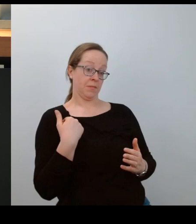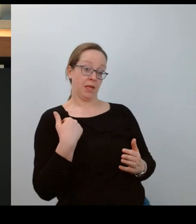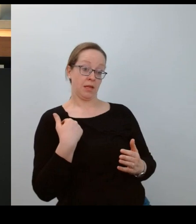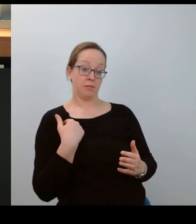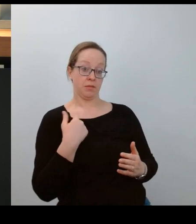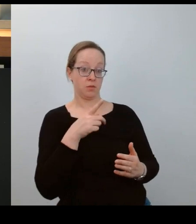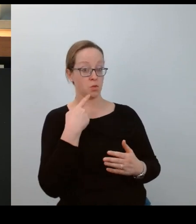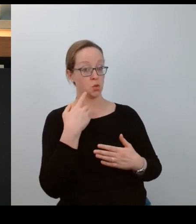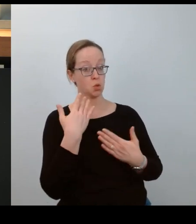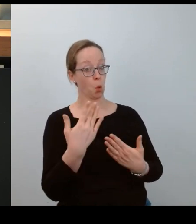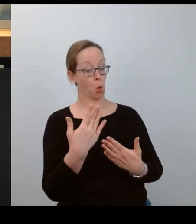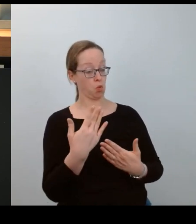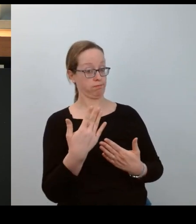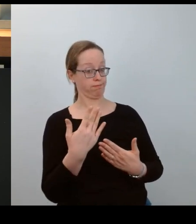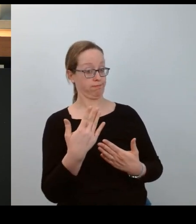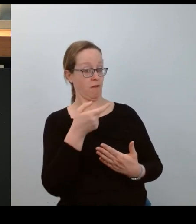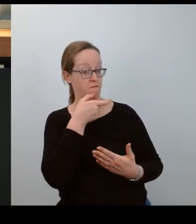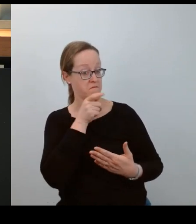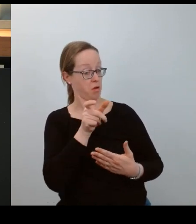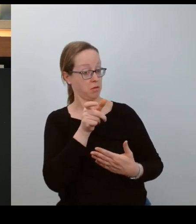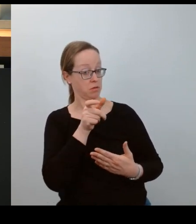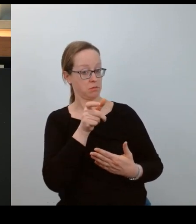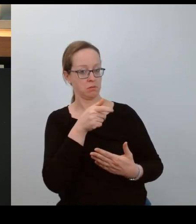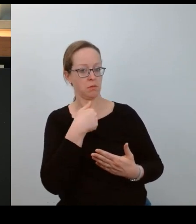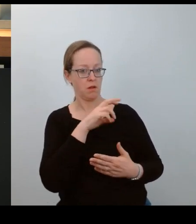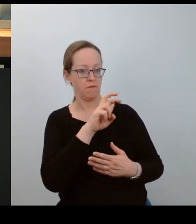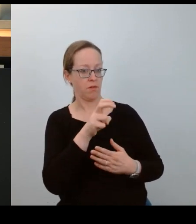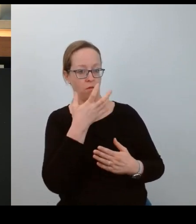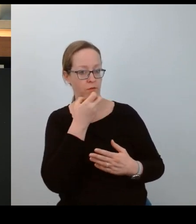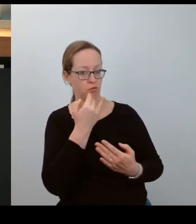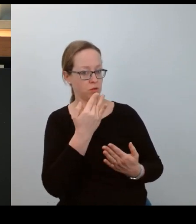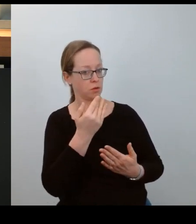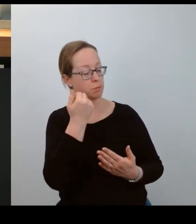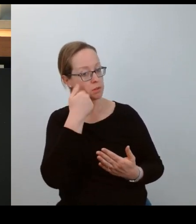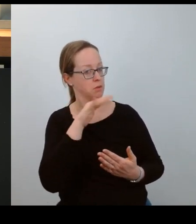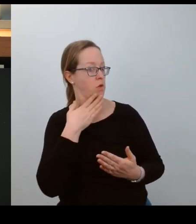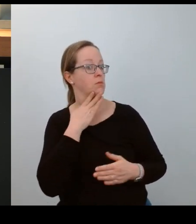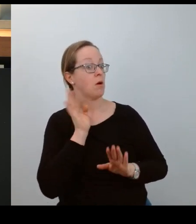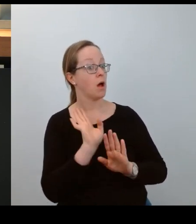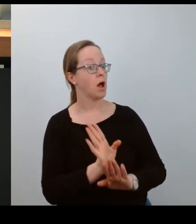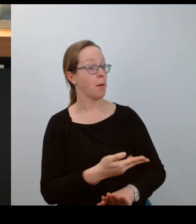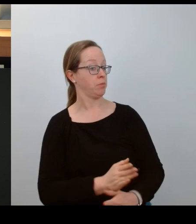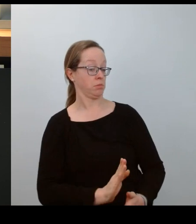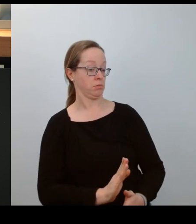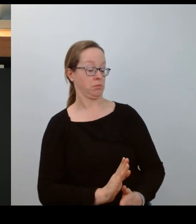Spranger ganz zu Recht Anfang dieser Woche darstellte. Und einige denken vielleicht auch gibt es in Zeiten von Krieg